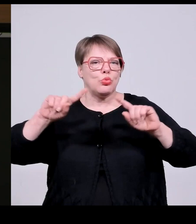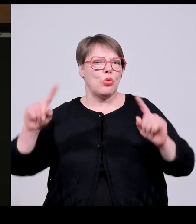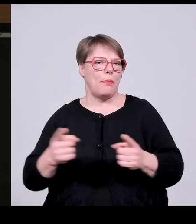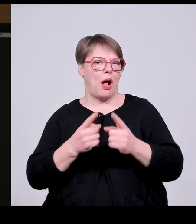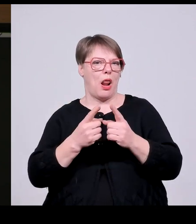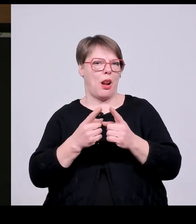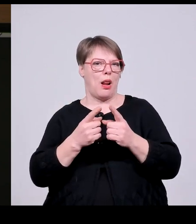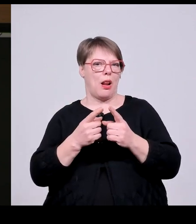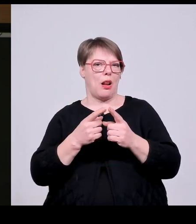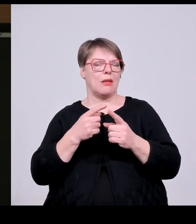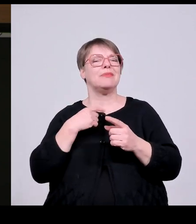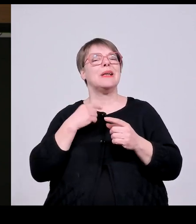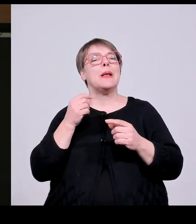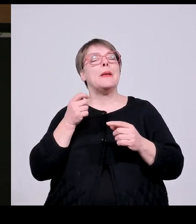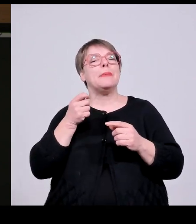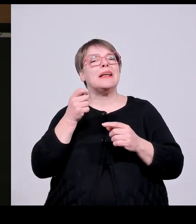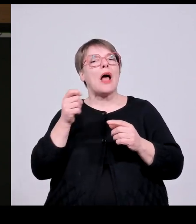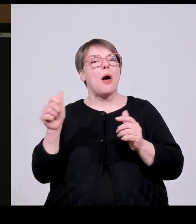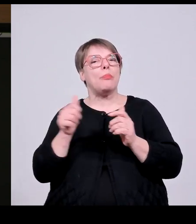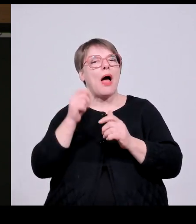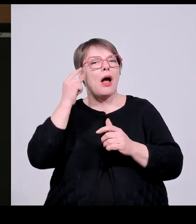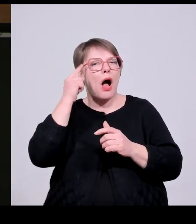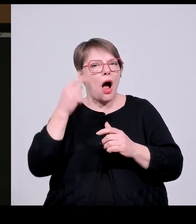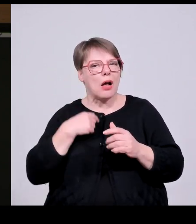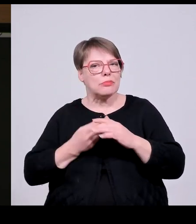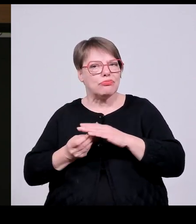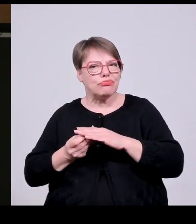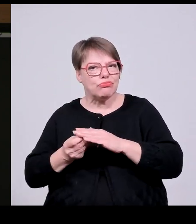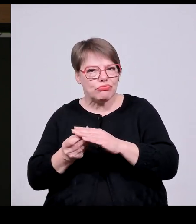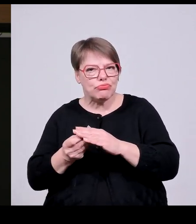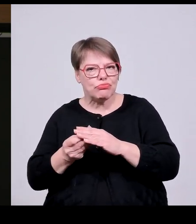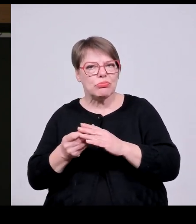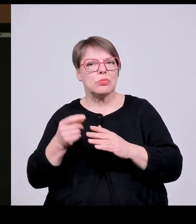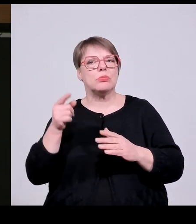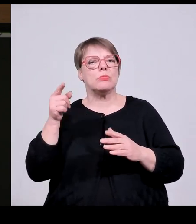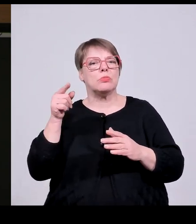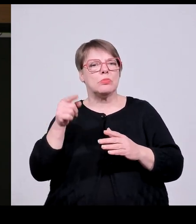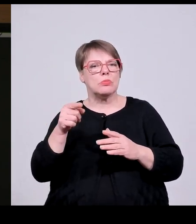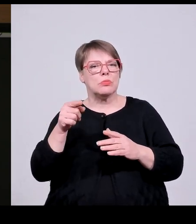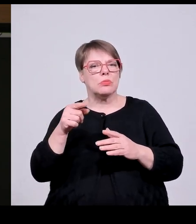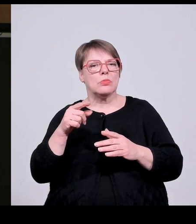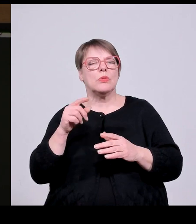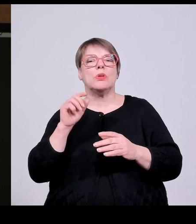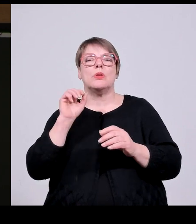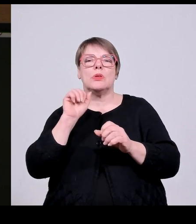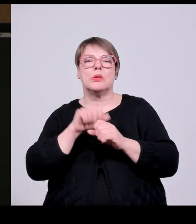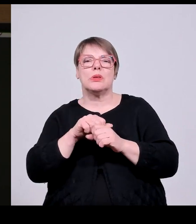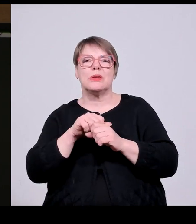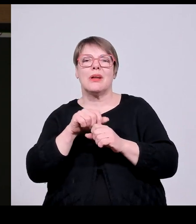gegenüber den Mieterräten. Das bedeutet bedeutet künftig, es gibt eine bessere Bezahnung zwischen